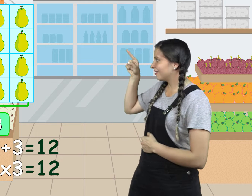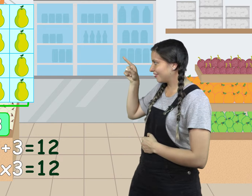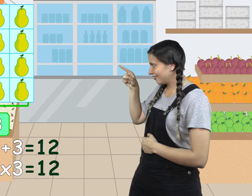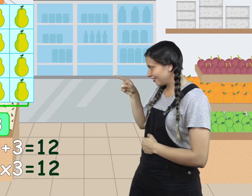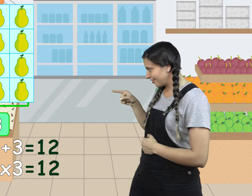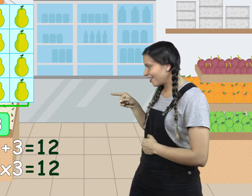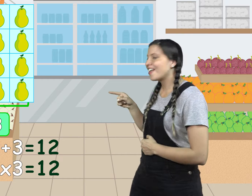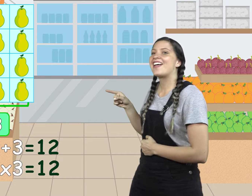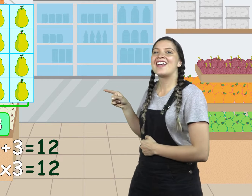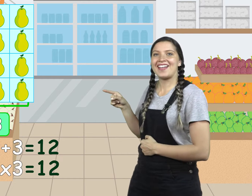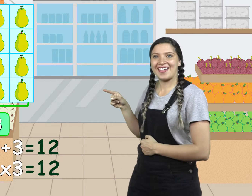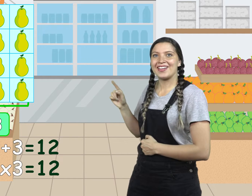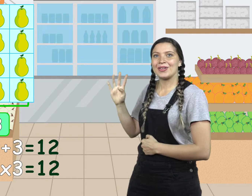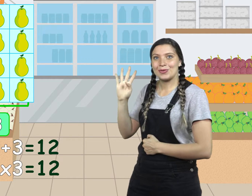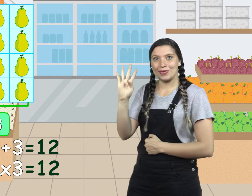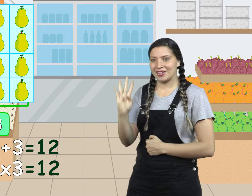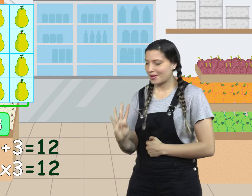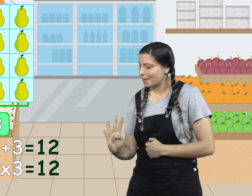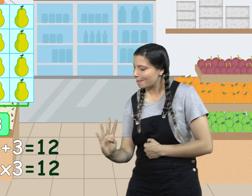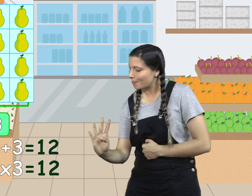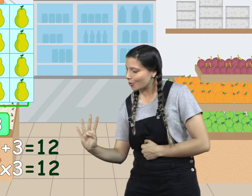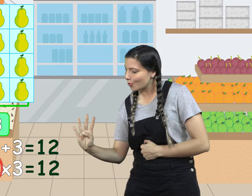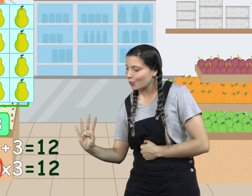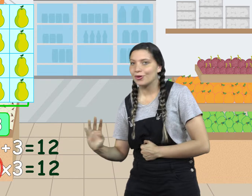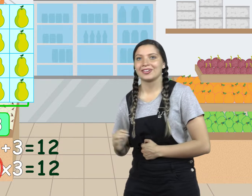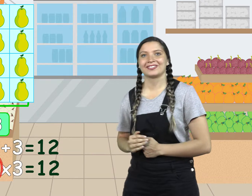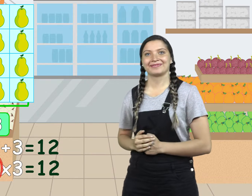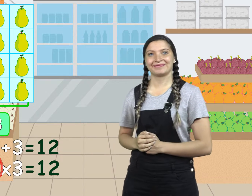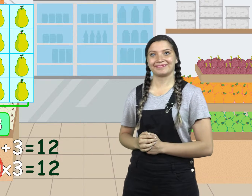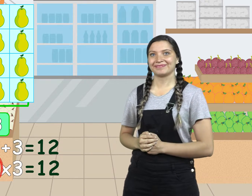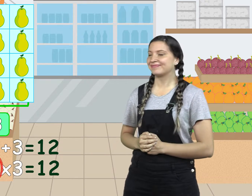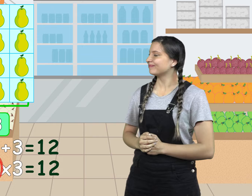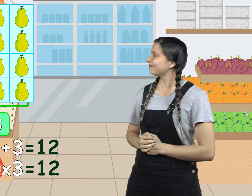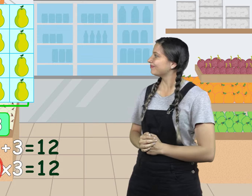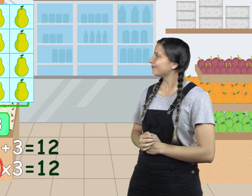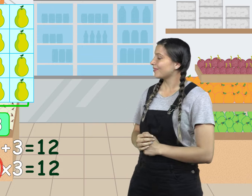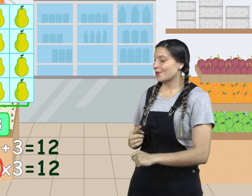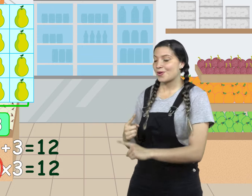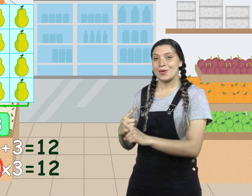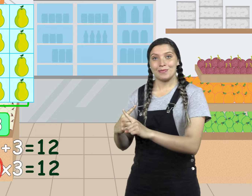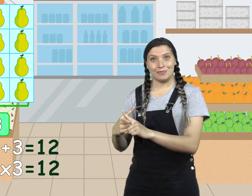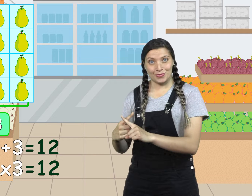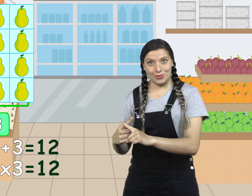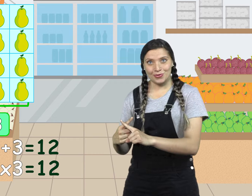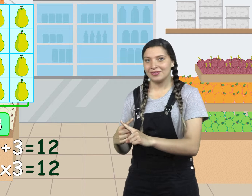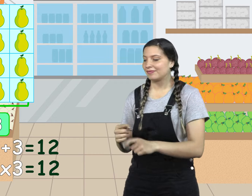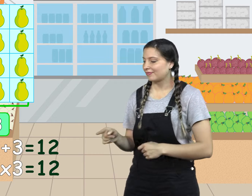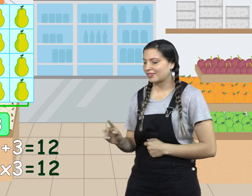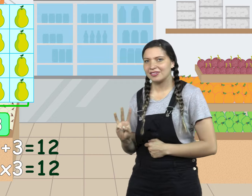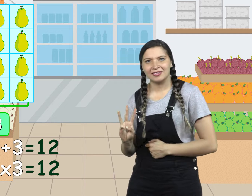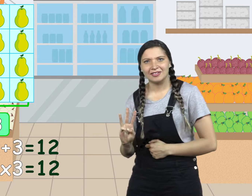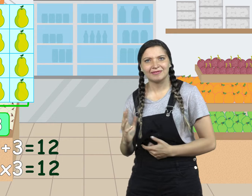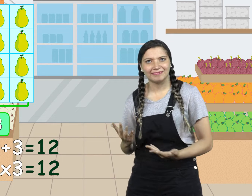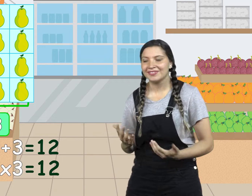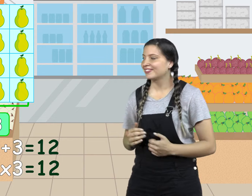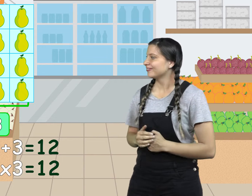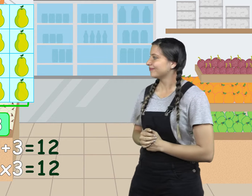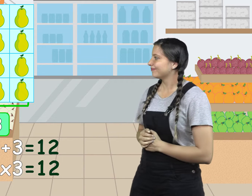Porque es el número total de filas y por tres,